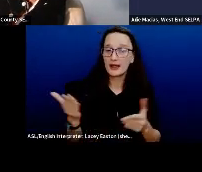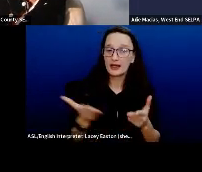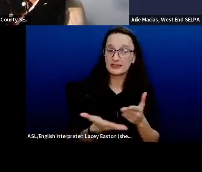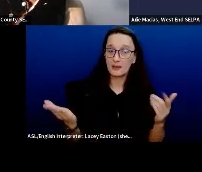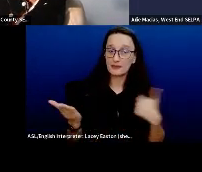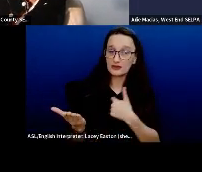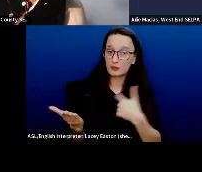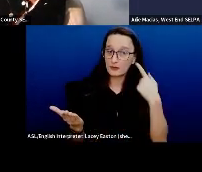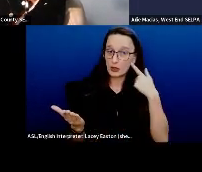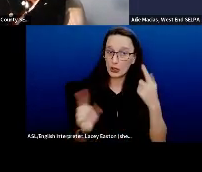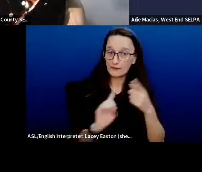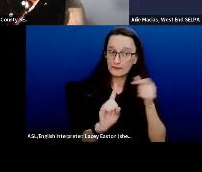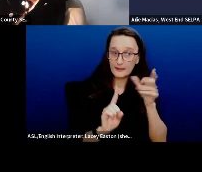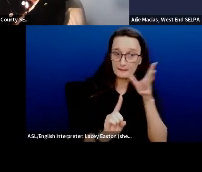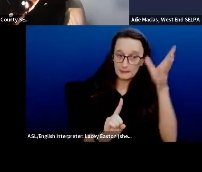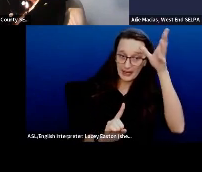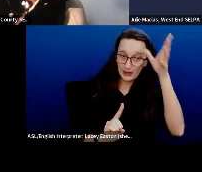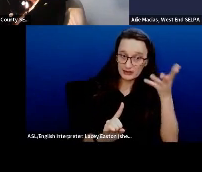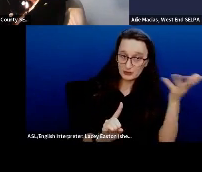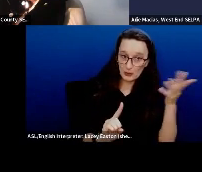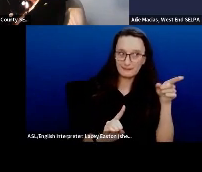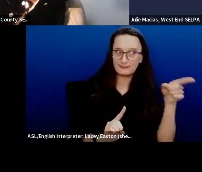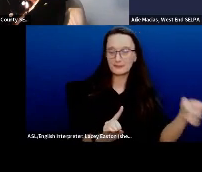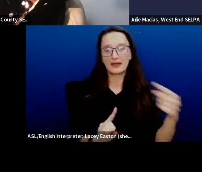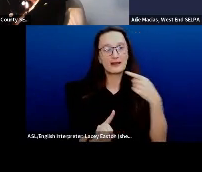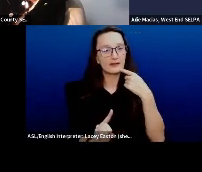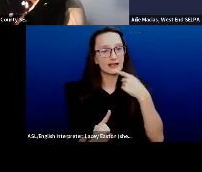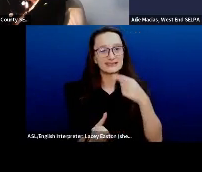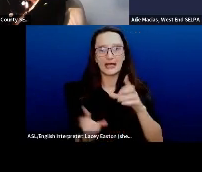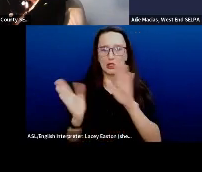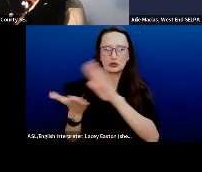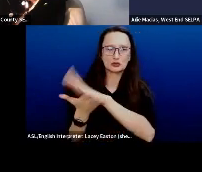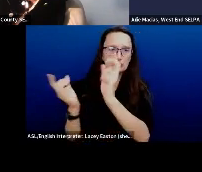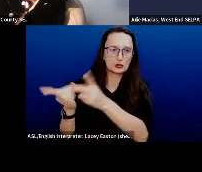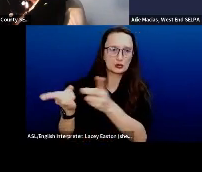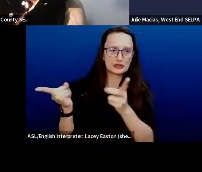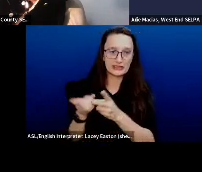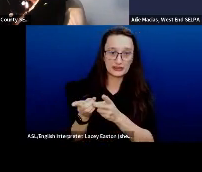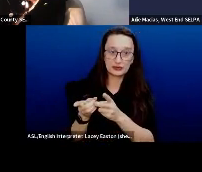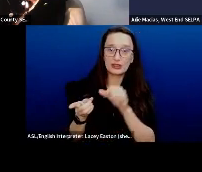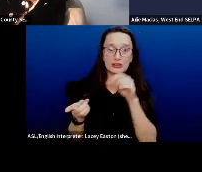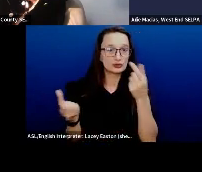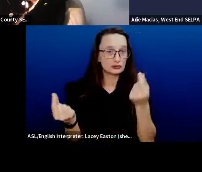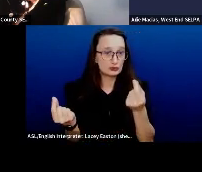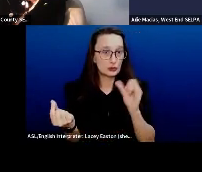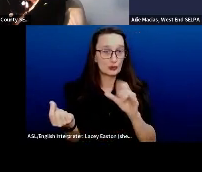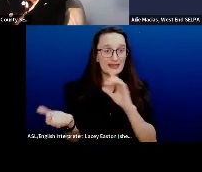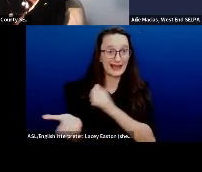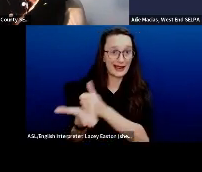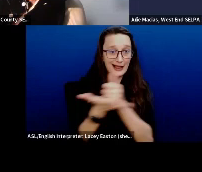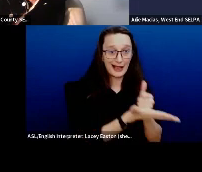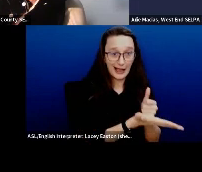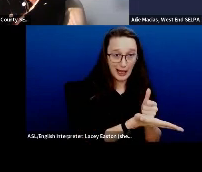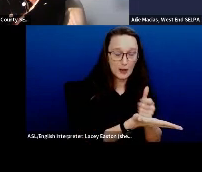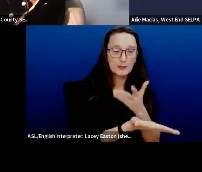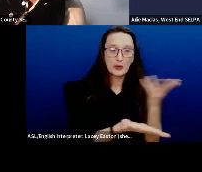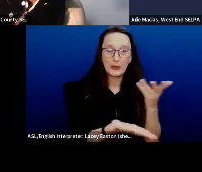que los distritos escolares han hecho y que han sido útiles es compartir con los padres ideas sobre cómo